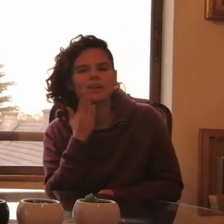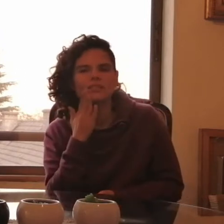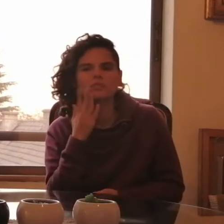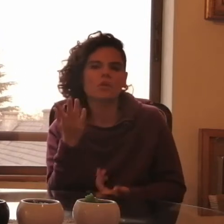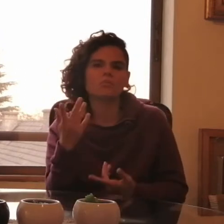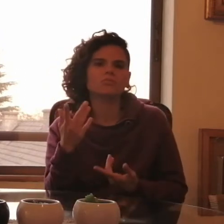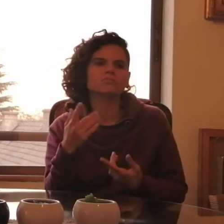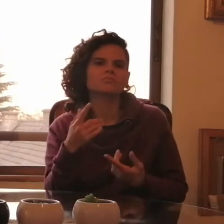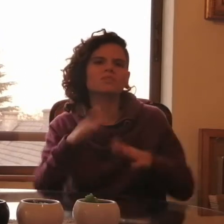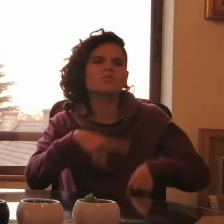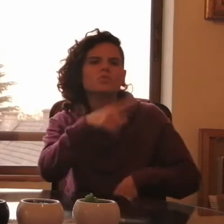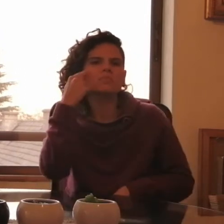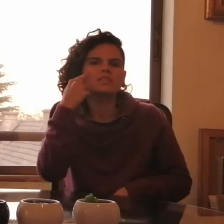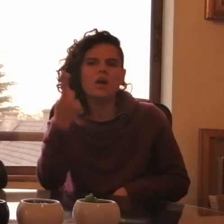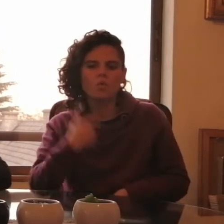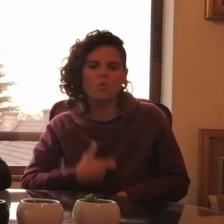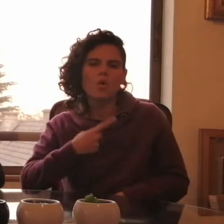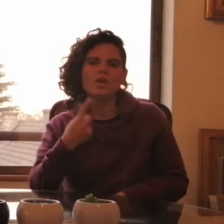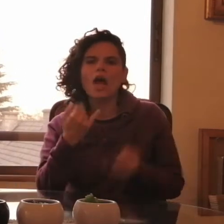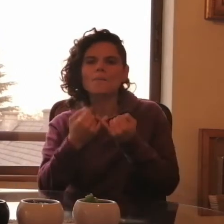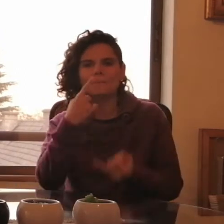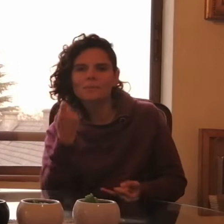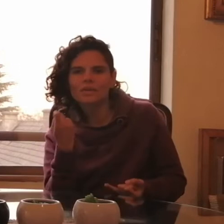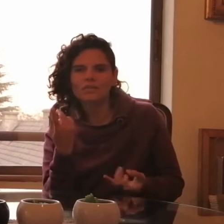como se diría ahora, un perro más